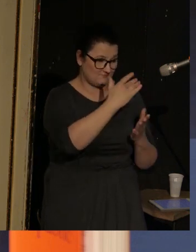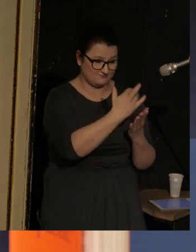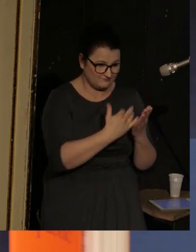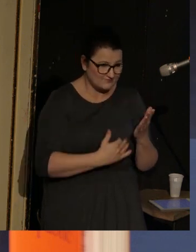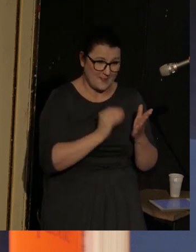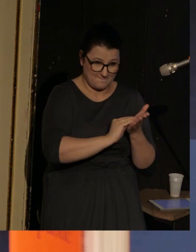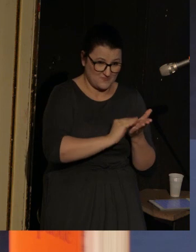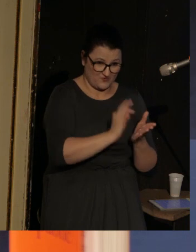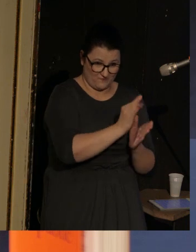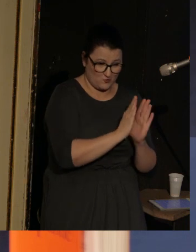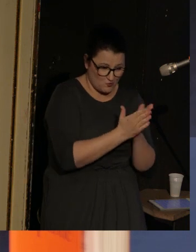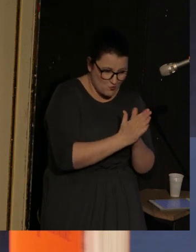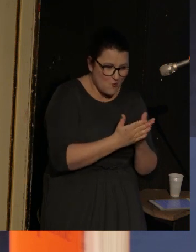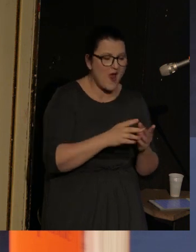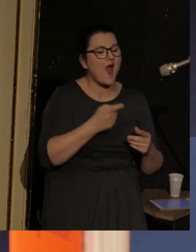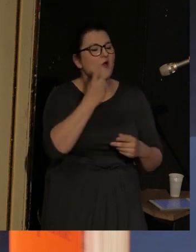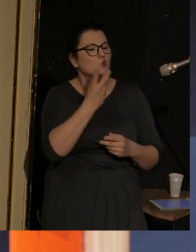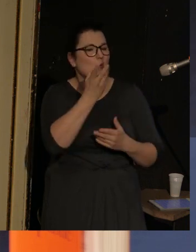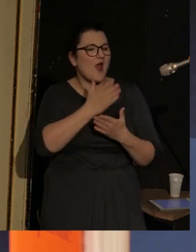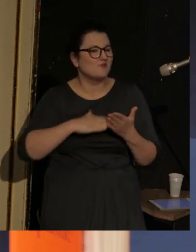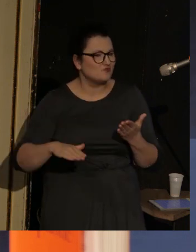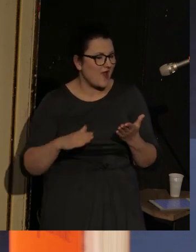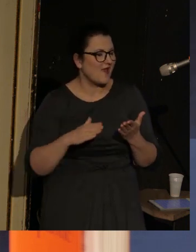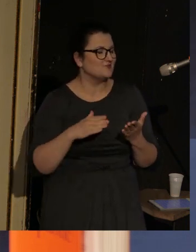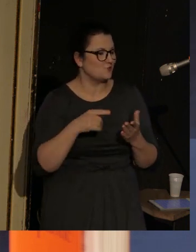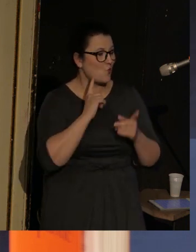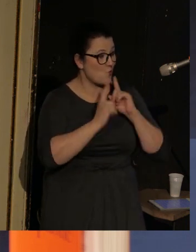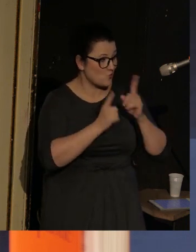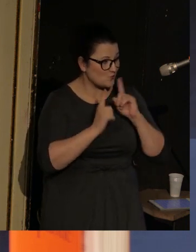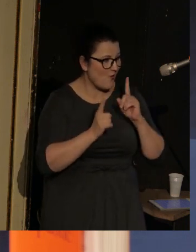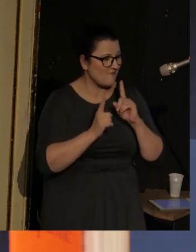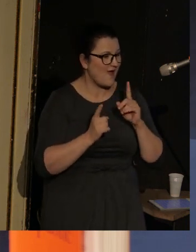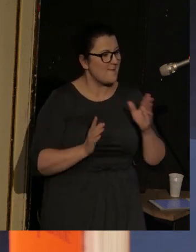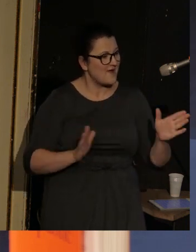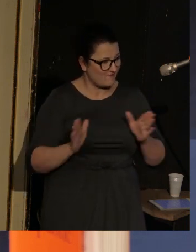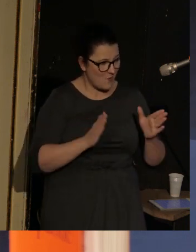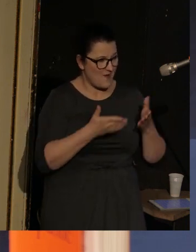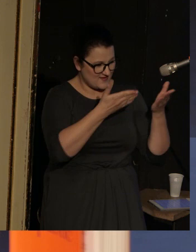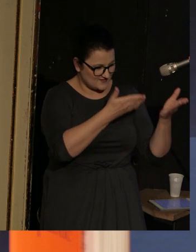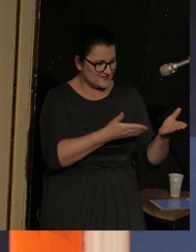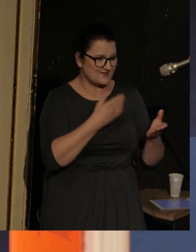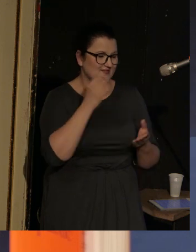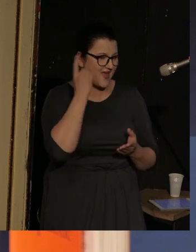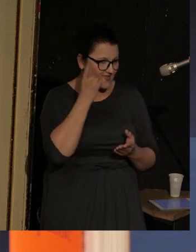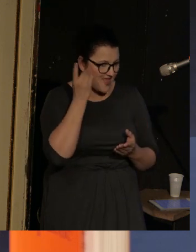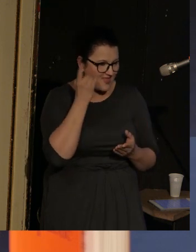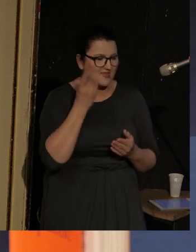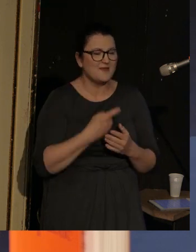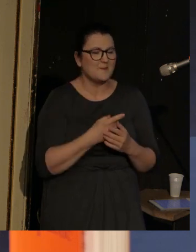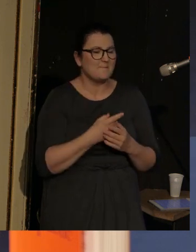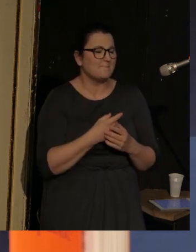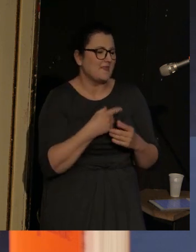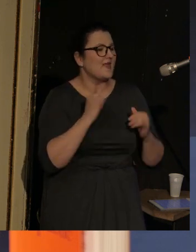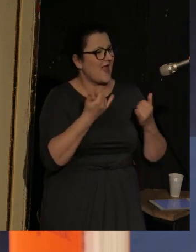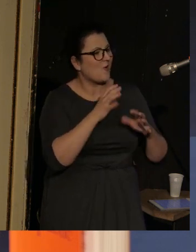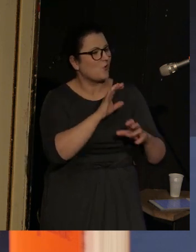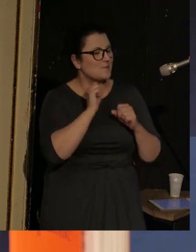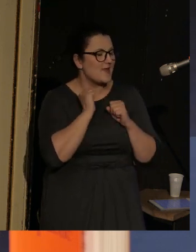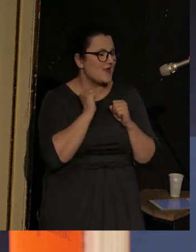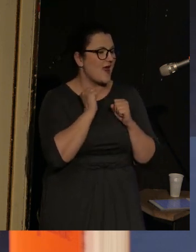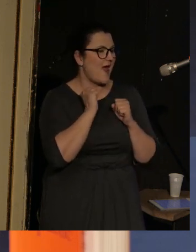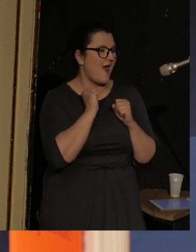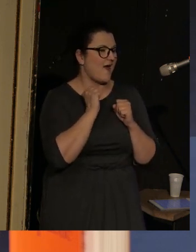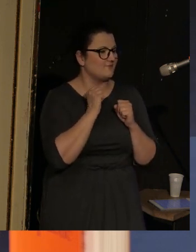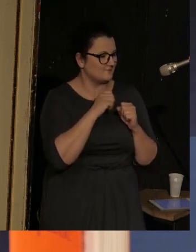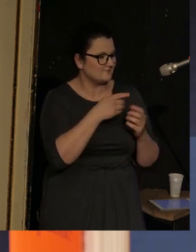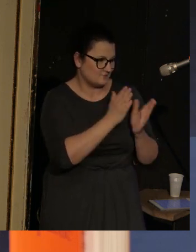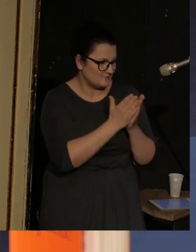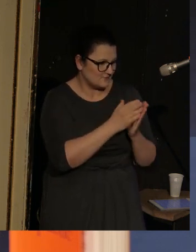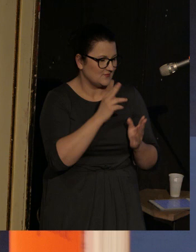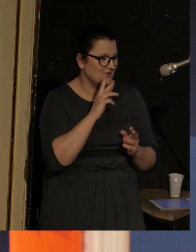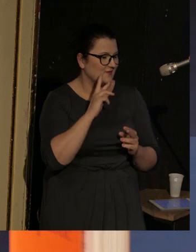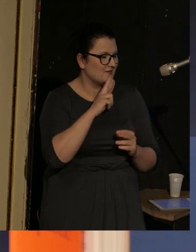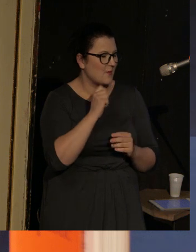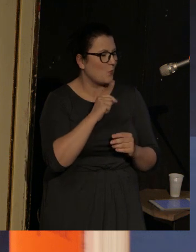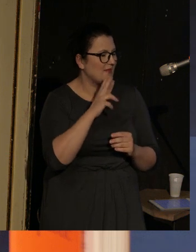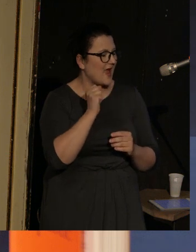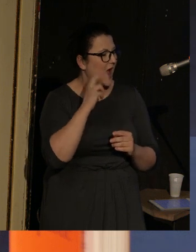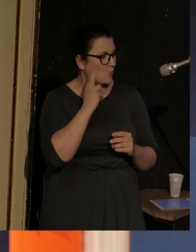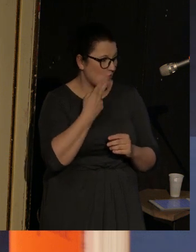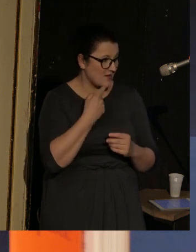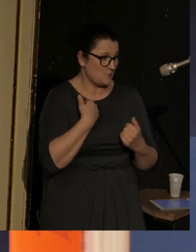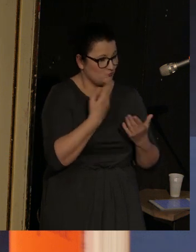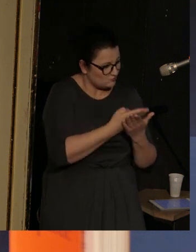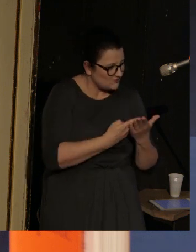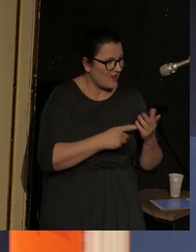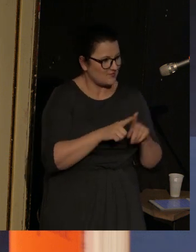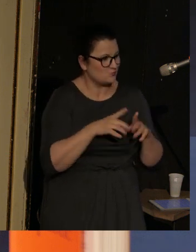część druga to będzie rozmowa, performens z Danielem Kotowskim, o tym, jak on odbiera "Republikę Głuchych, którą przeczytał